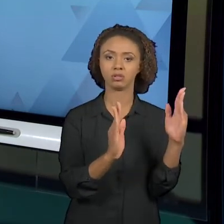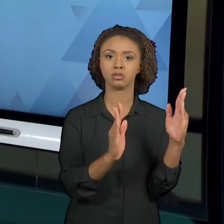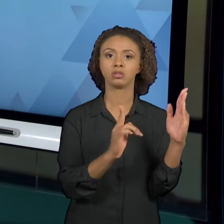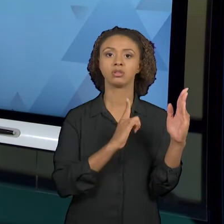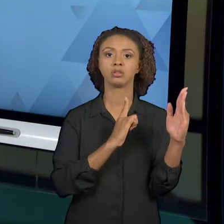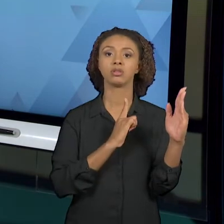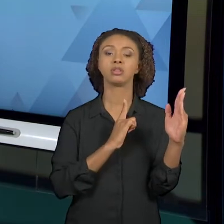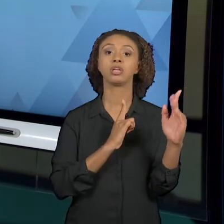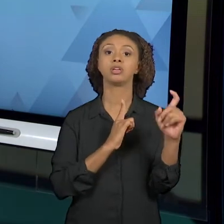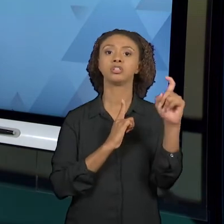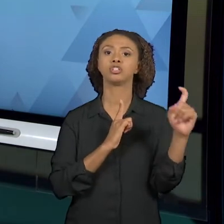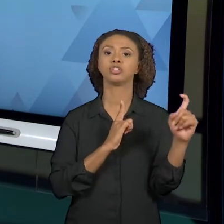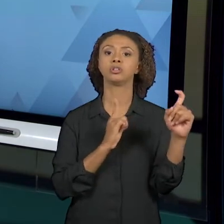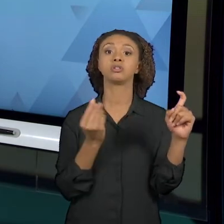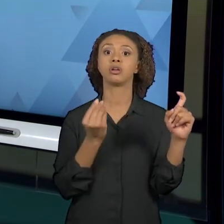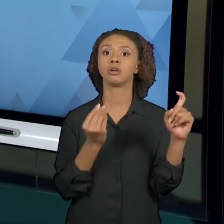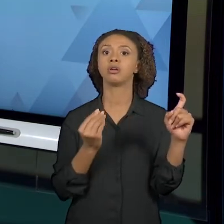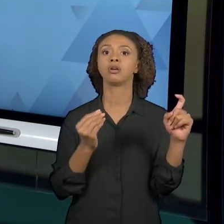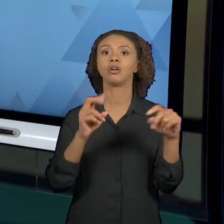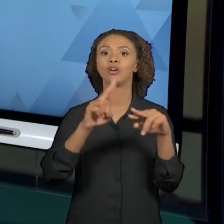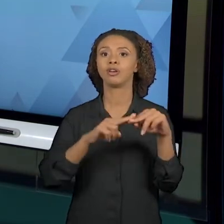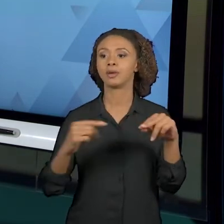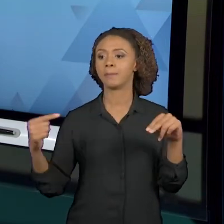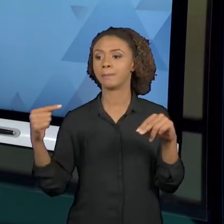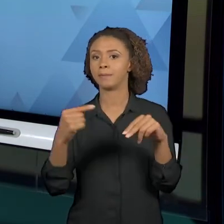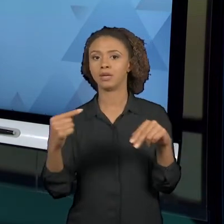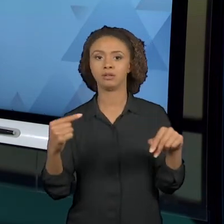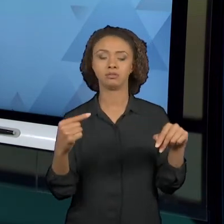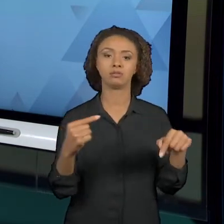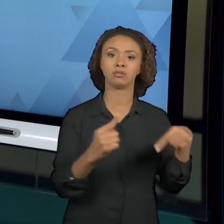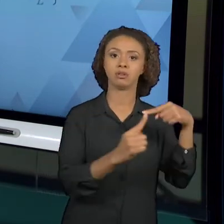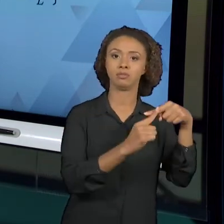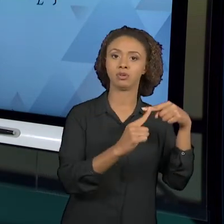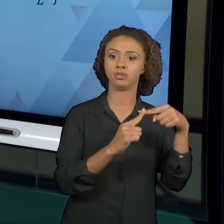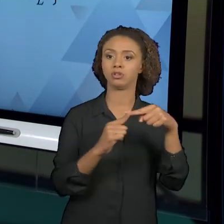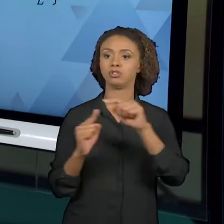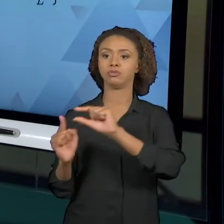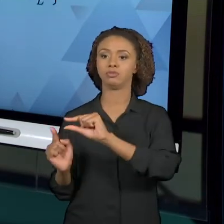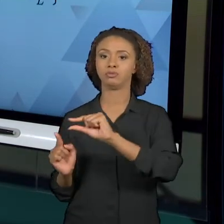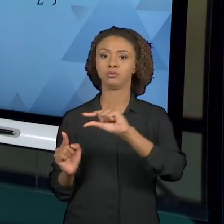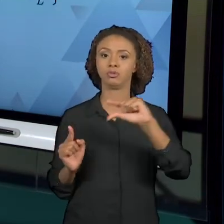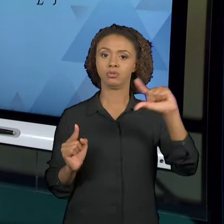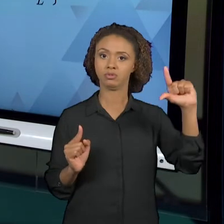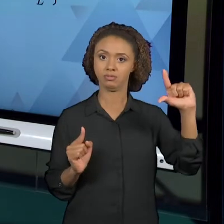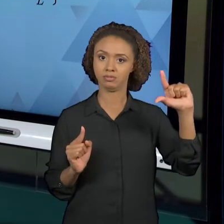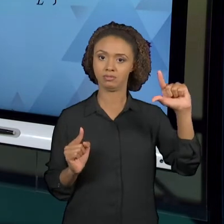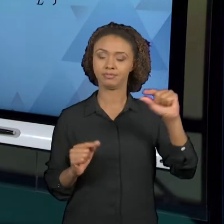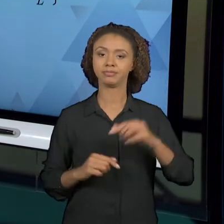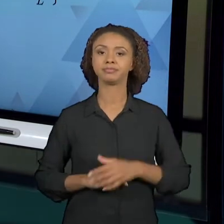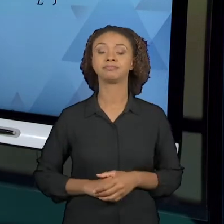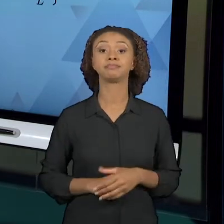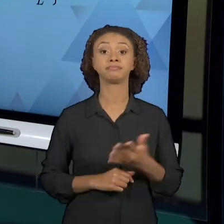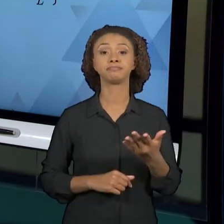BOM, LEMBRANDO A SÉRIE DE FOURIER, A FUNÇÃO VAI